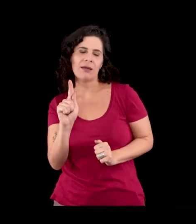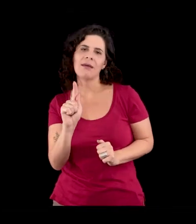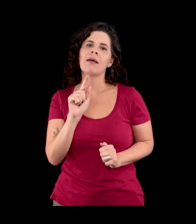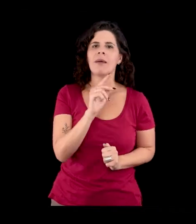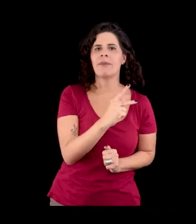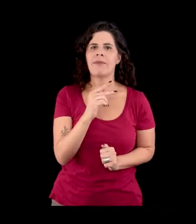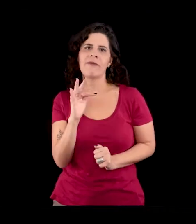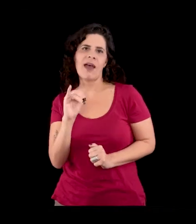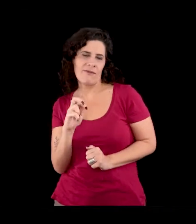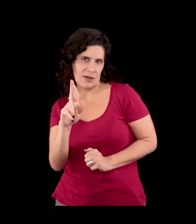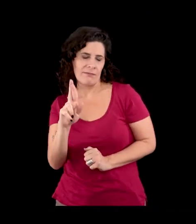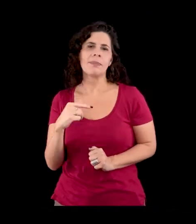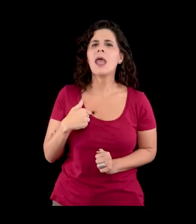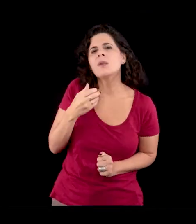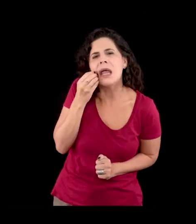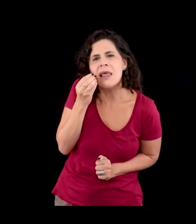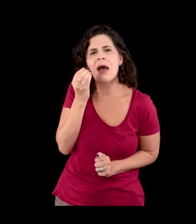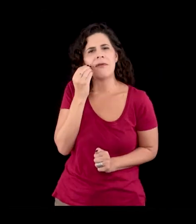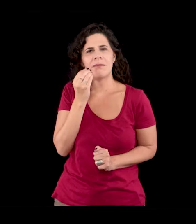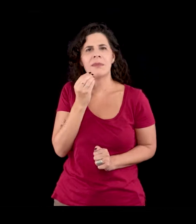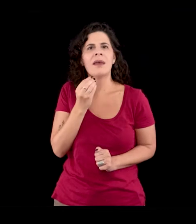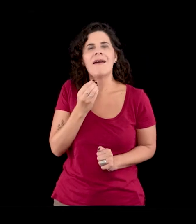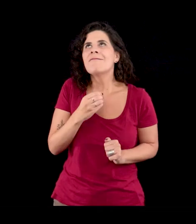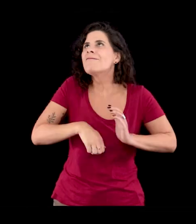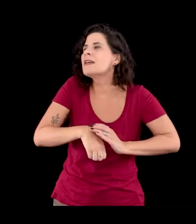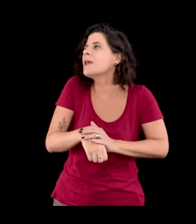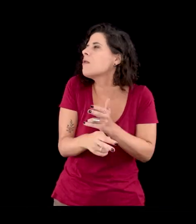Resolvi procurar alguma atividade